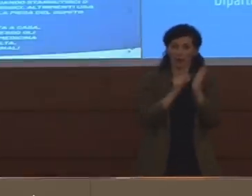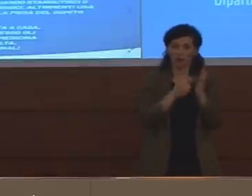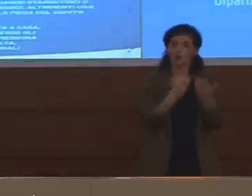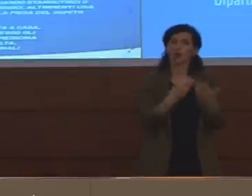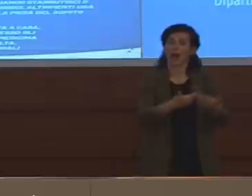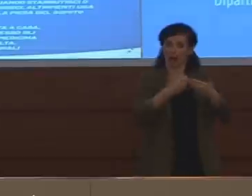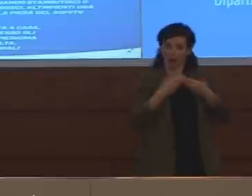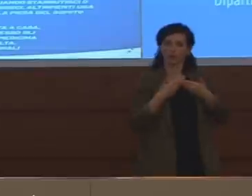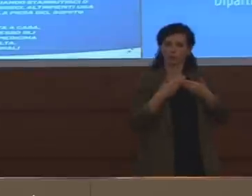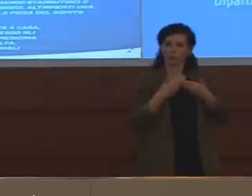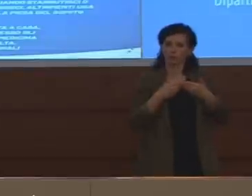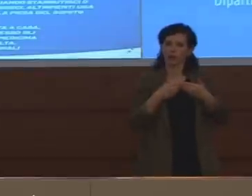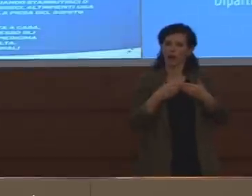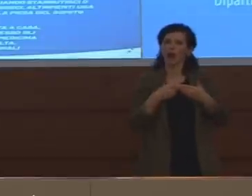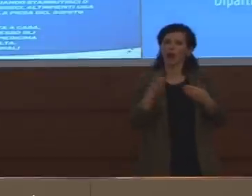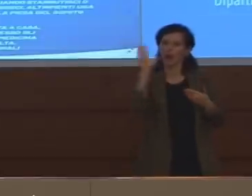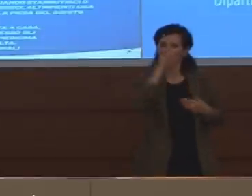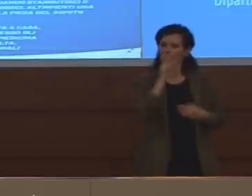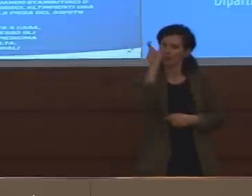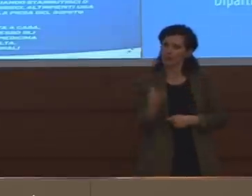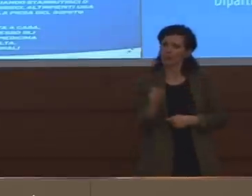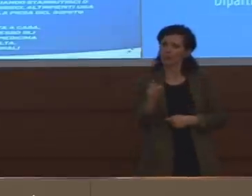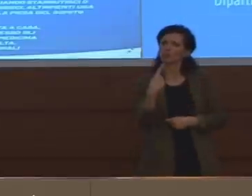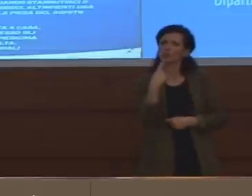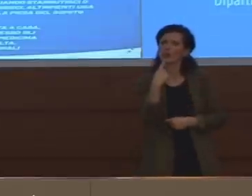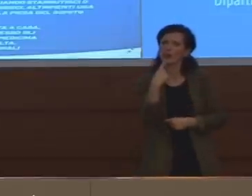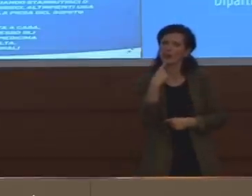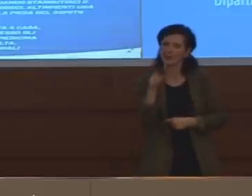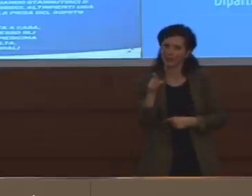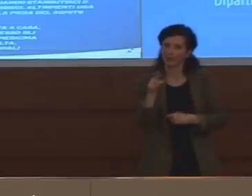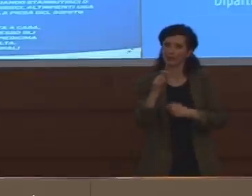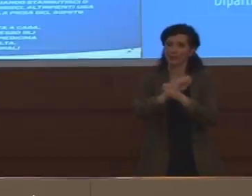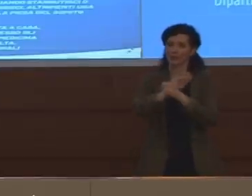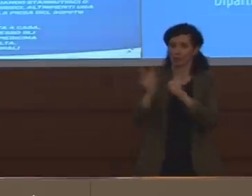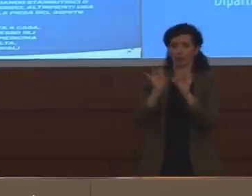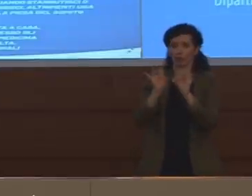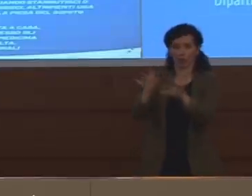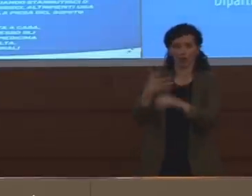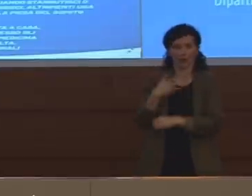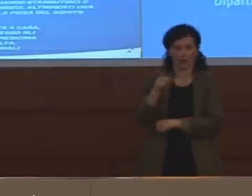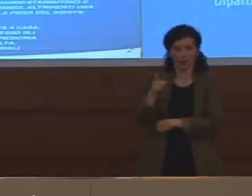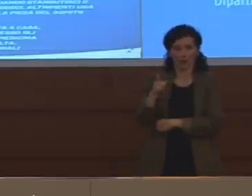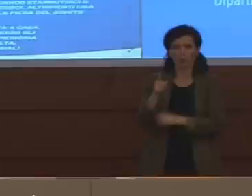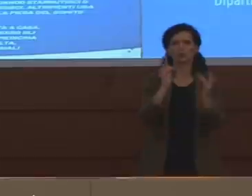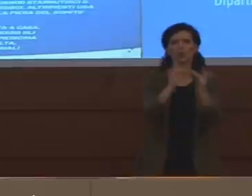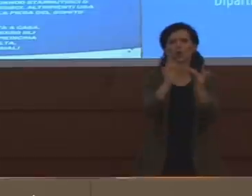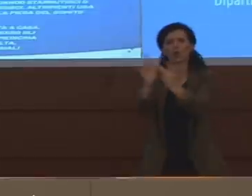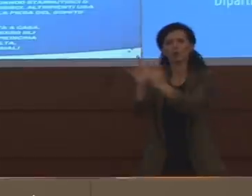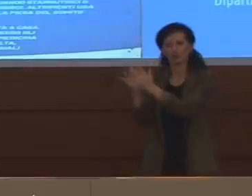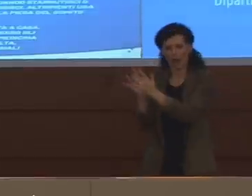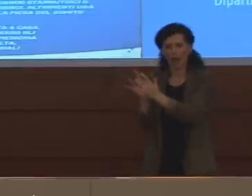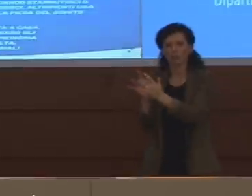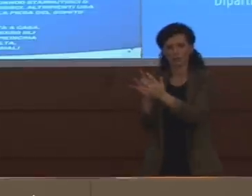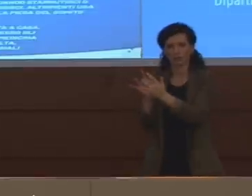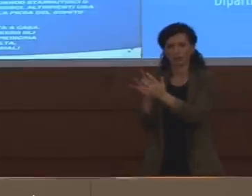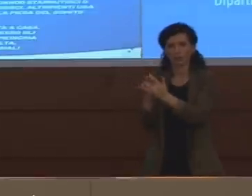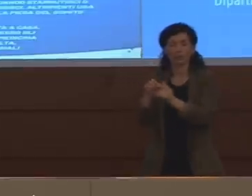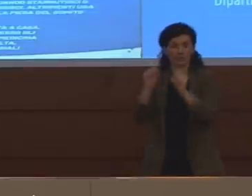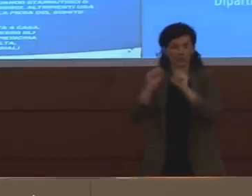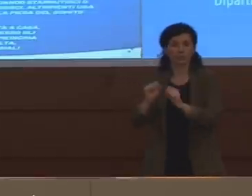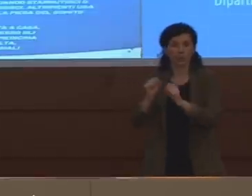identificare i soggetti che sono in quel momento contagiati, quindi albergano